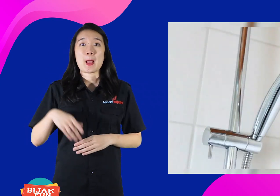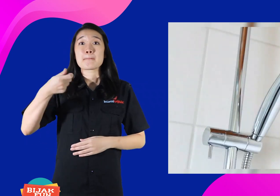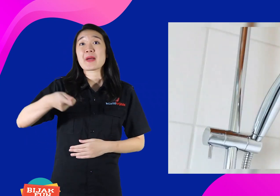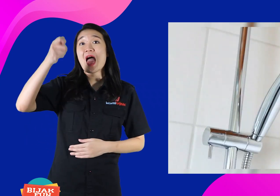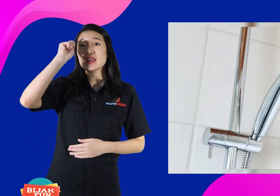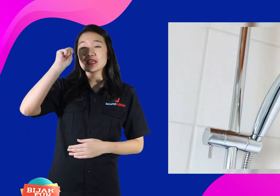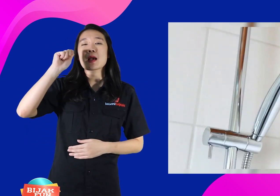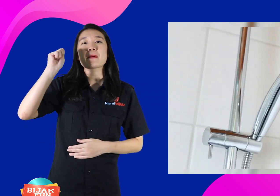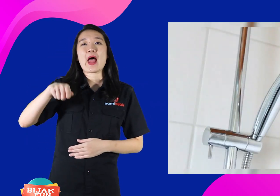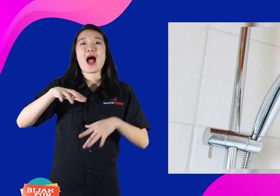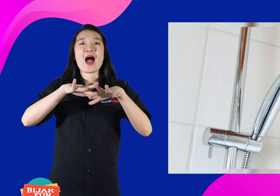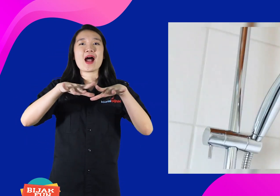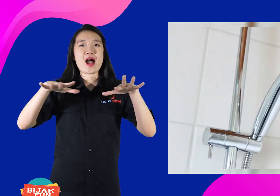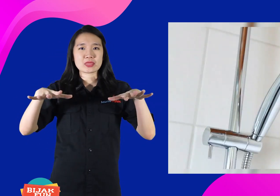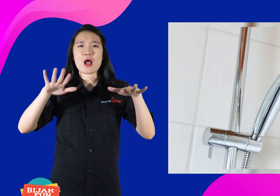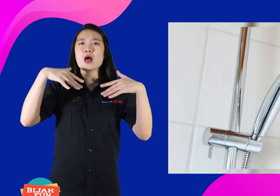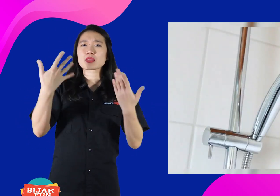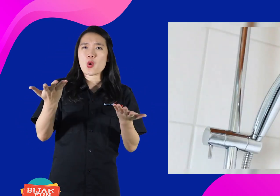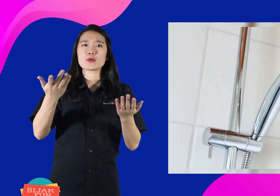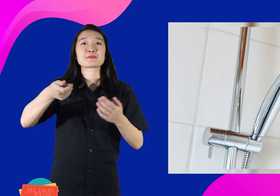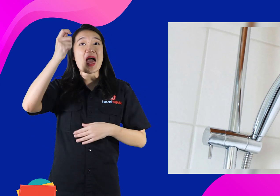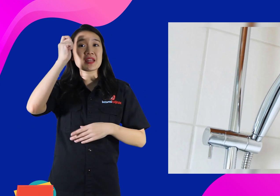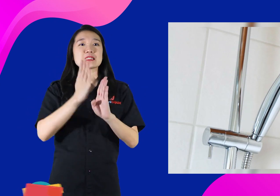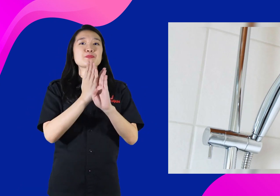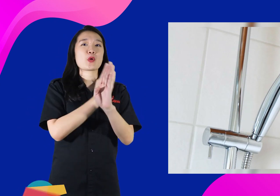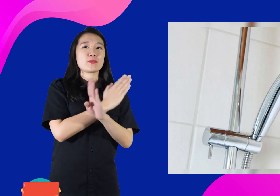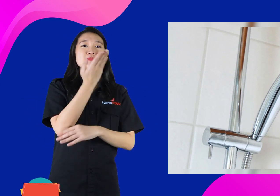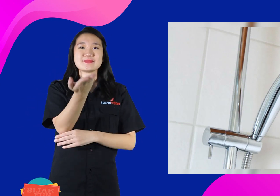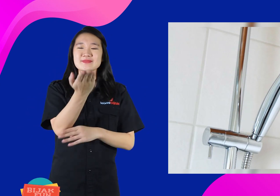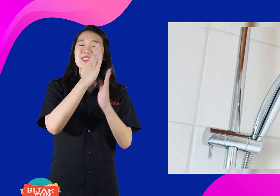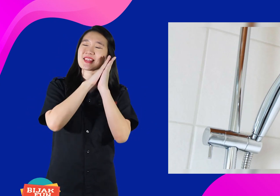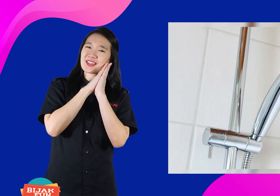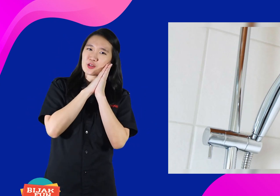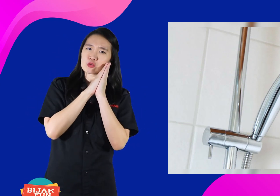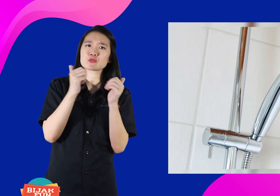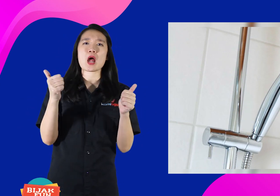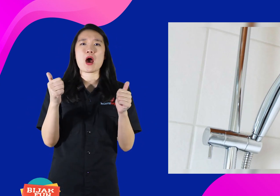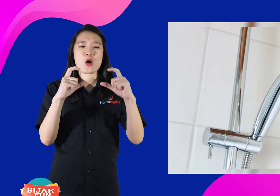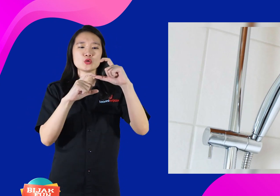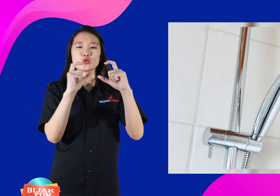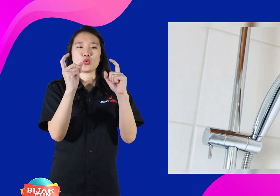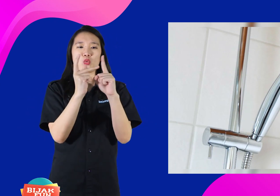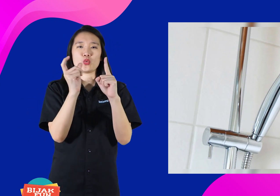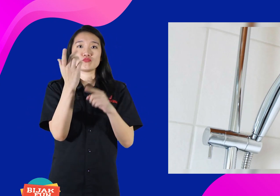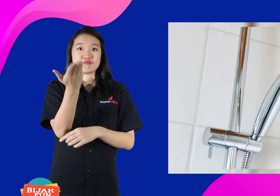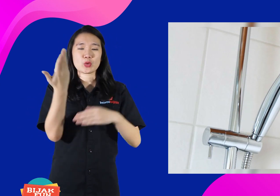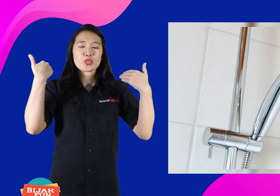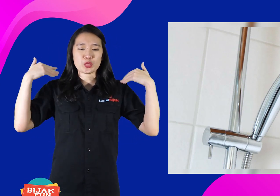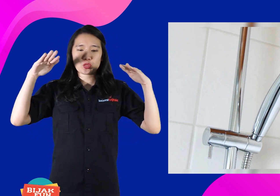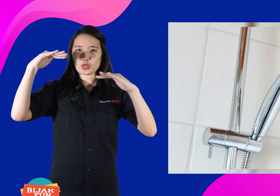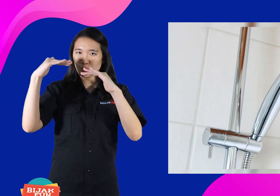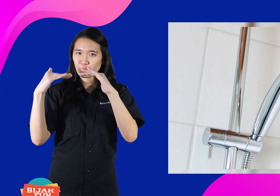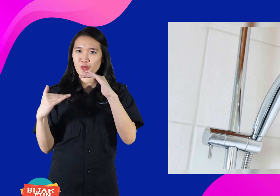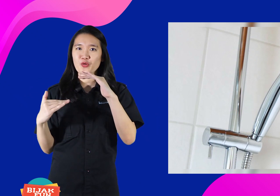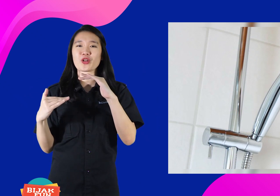Mandi dengan air hangat atau mandi sebelum tidur untuk menurunkan suhu inti tubuh kamu.